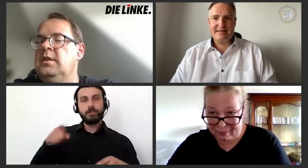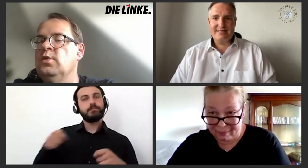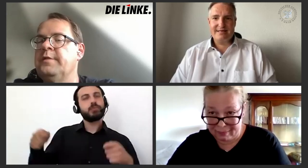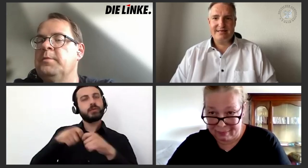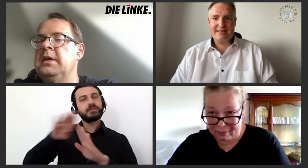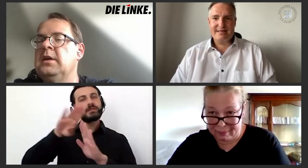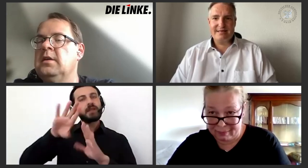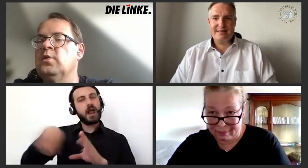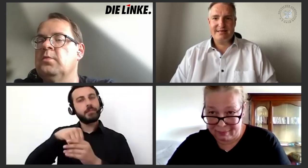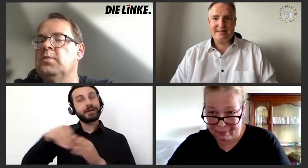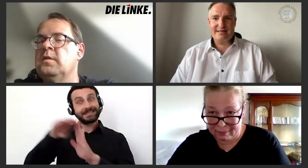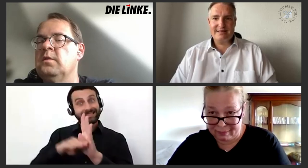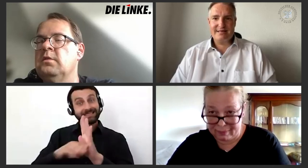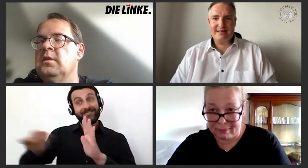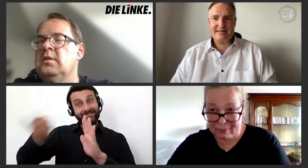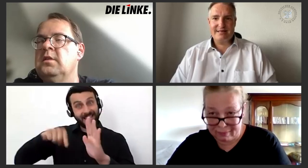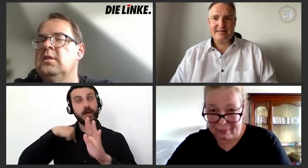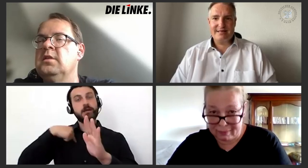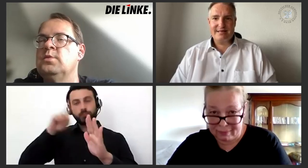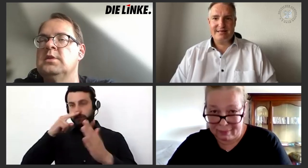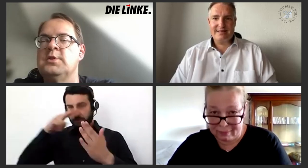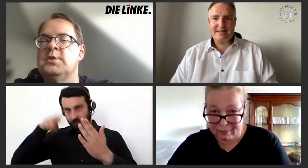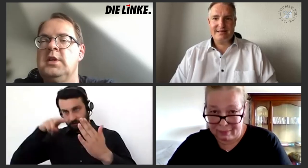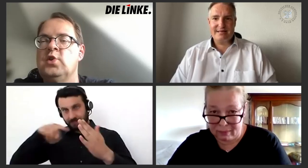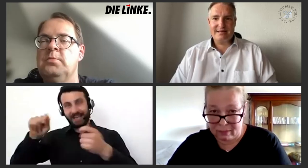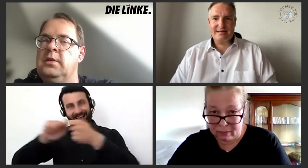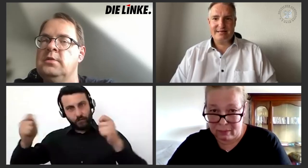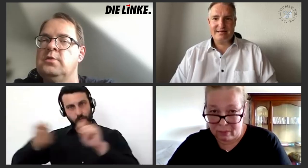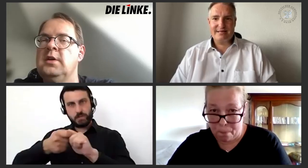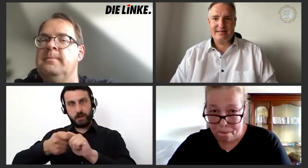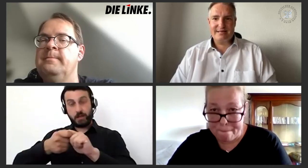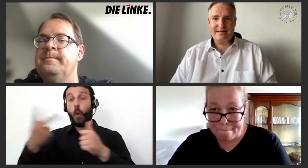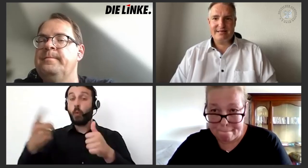uns nicht nur reformierend angucken müssen, sondern, und ich tendiere dazu, es wahrscheinlich